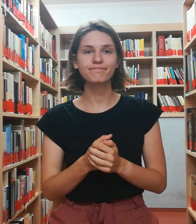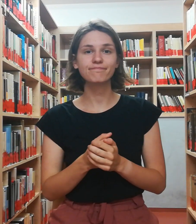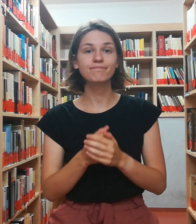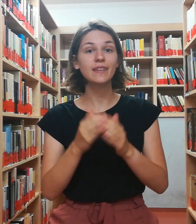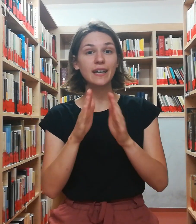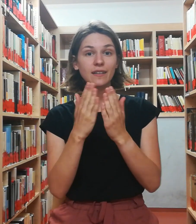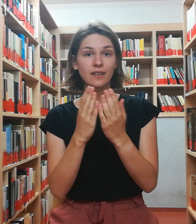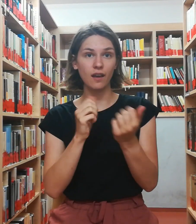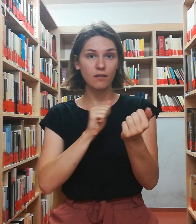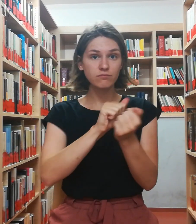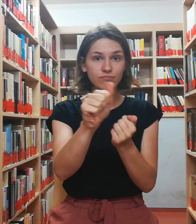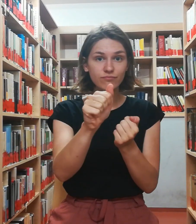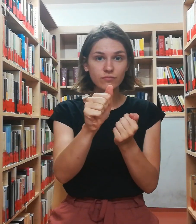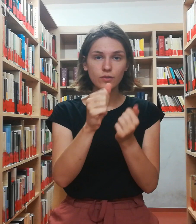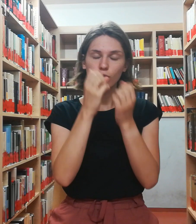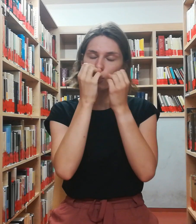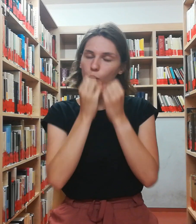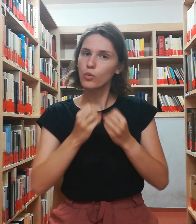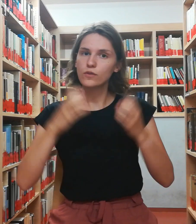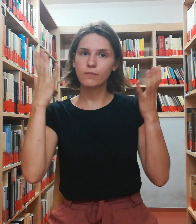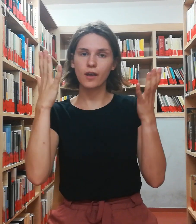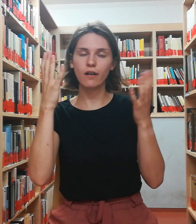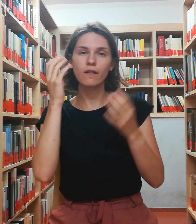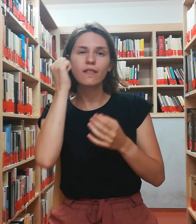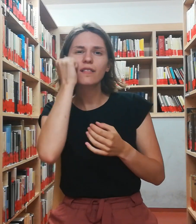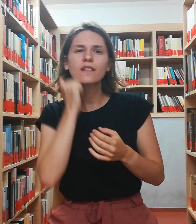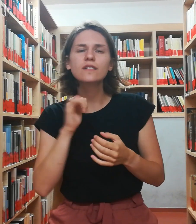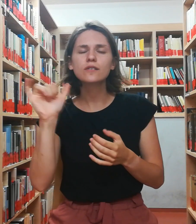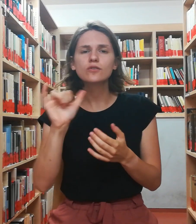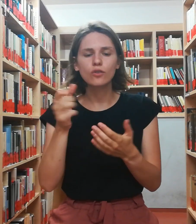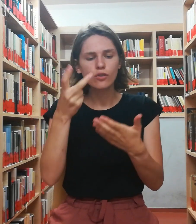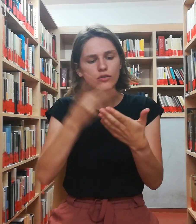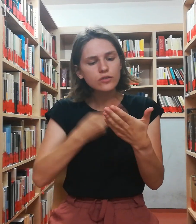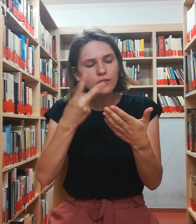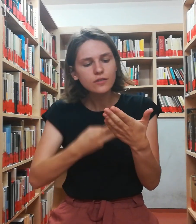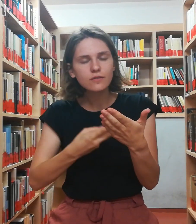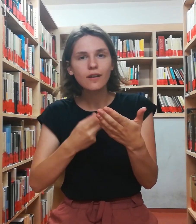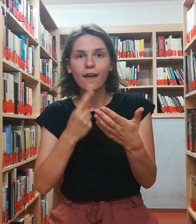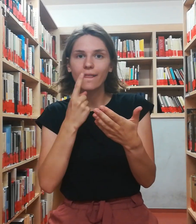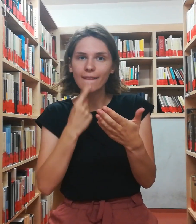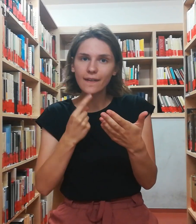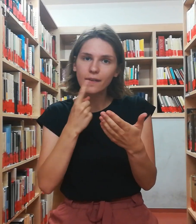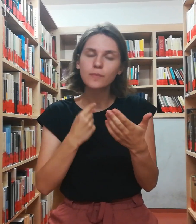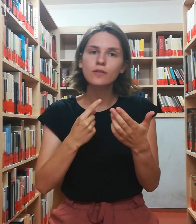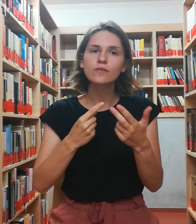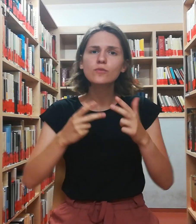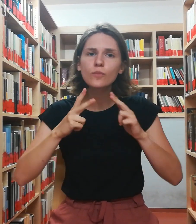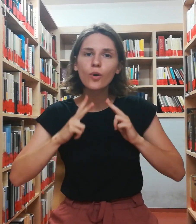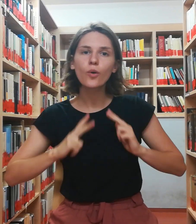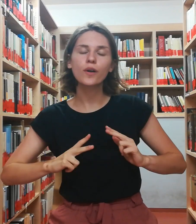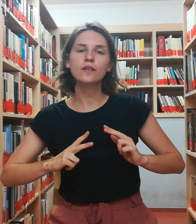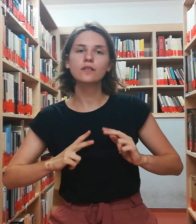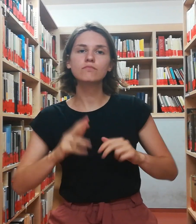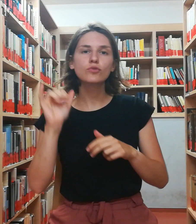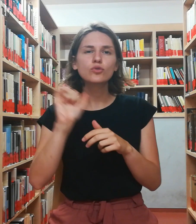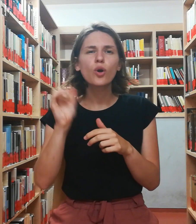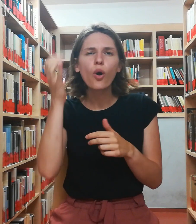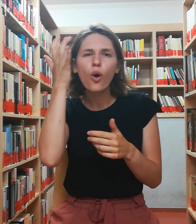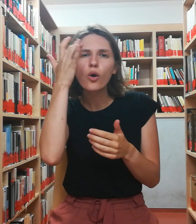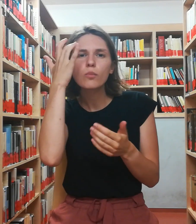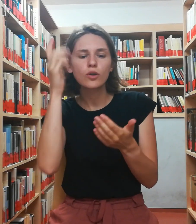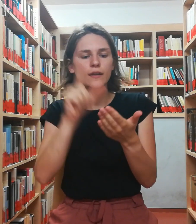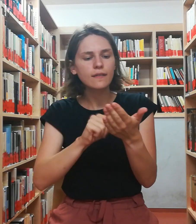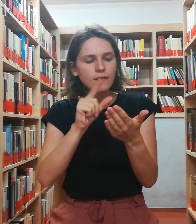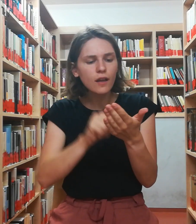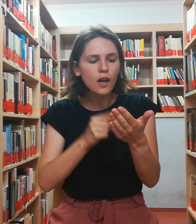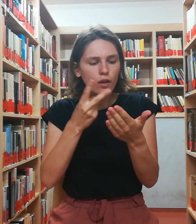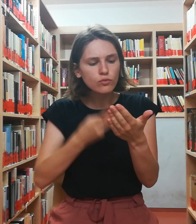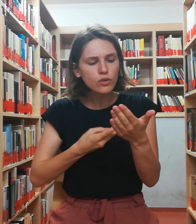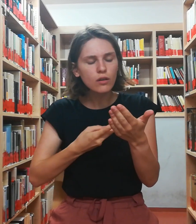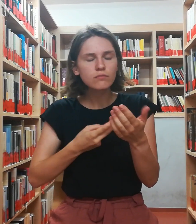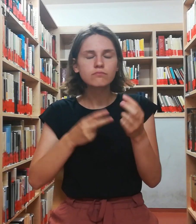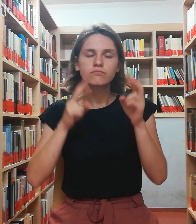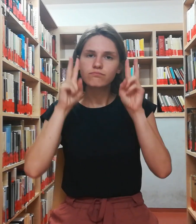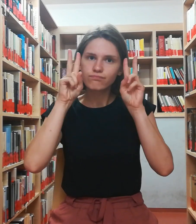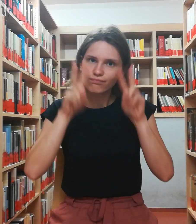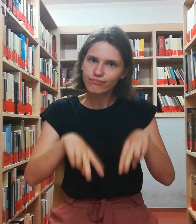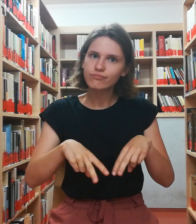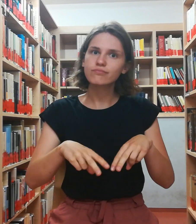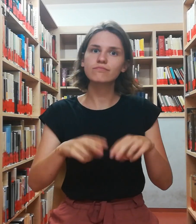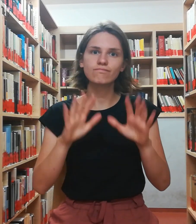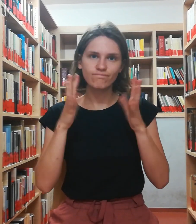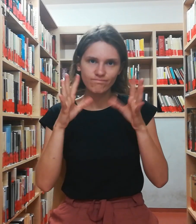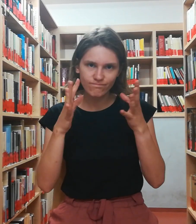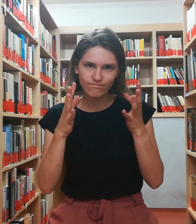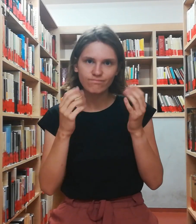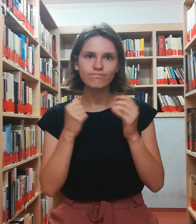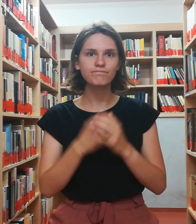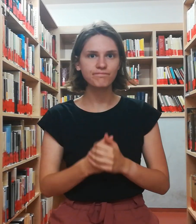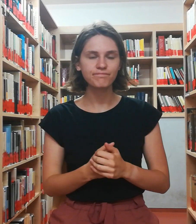Kniha byla mimořádně dobře přijata jak čtenáři, tak kritikou.